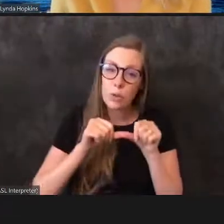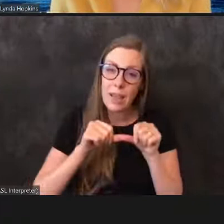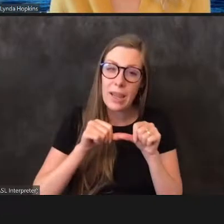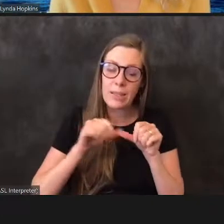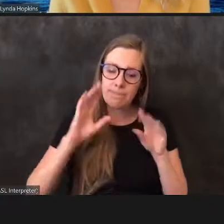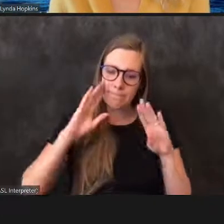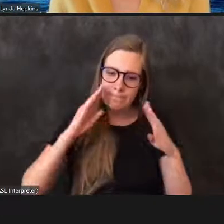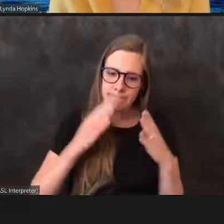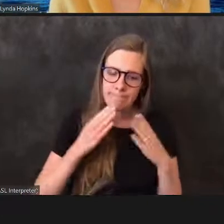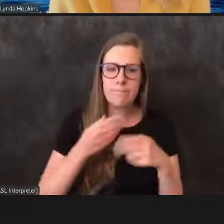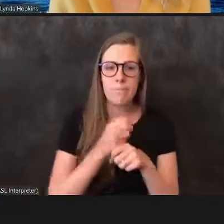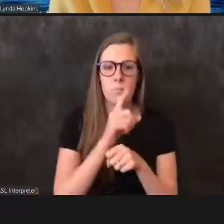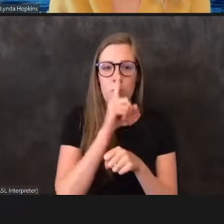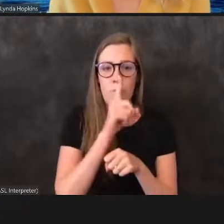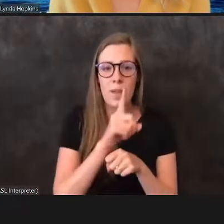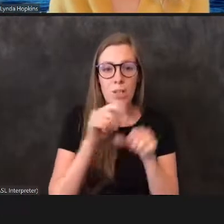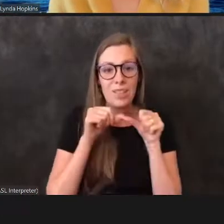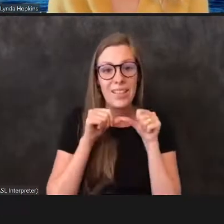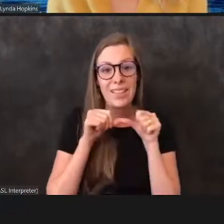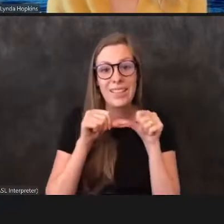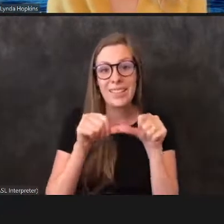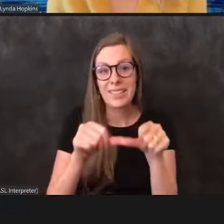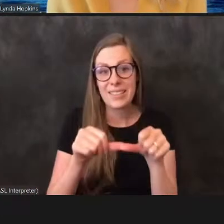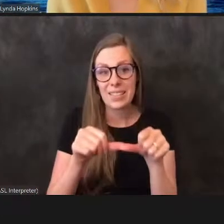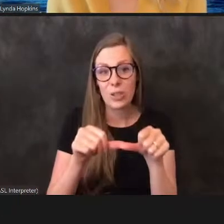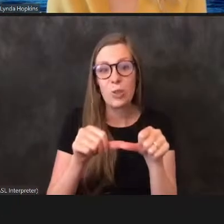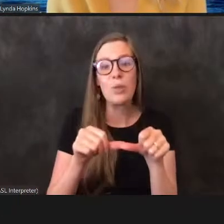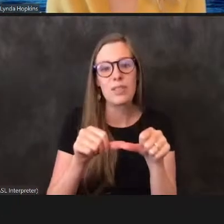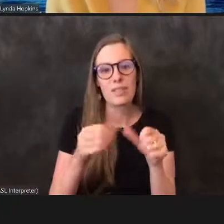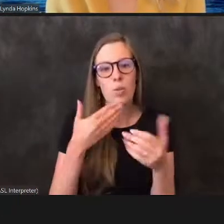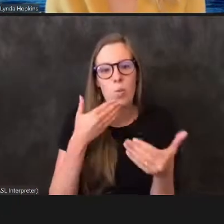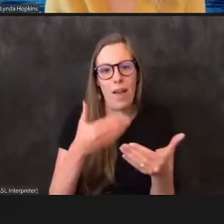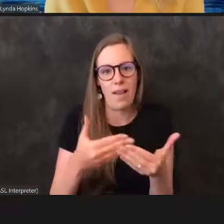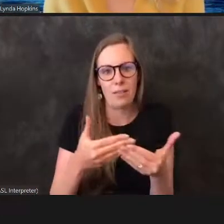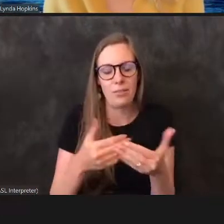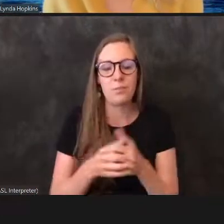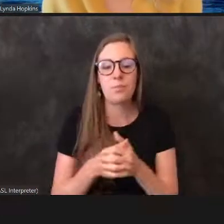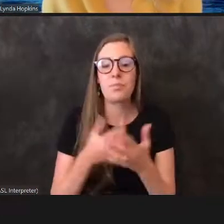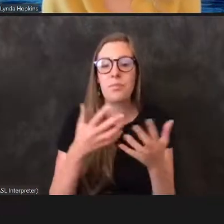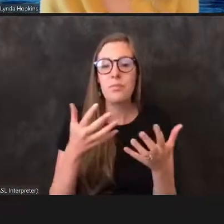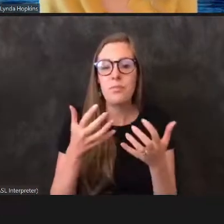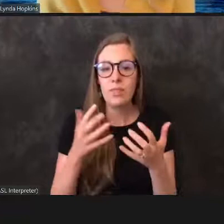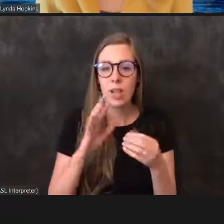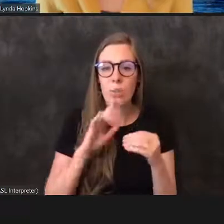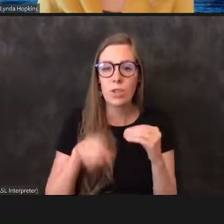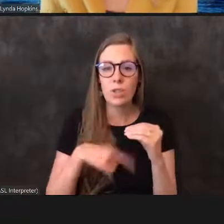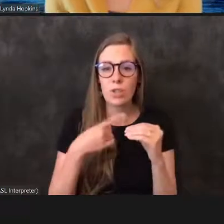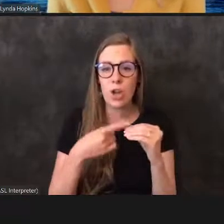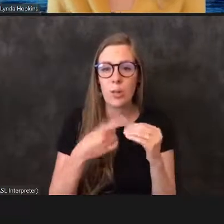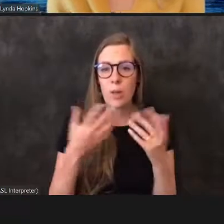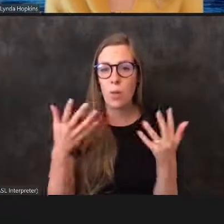Tenemos que permanecer vigilantes para asegurar esa fecha límite. Se ve brillante en nuestro futuro. Me gustaría hablar acerca de la